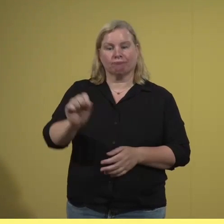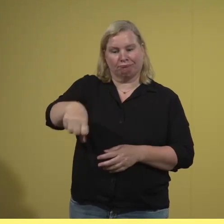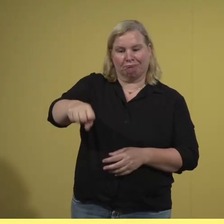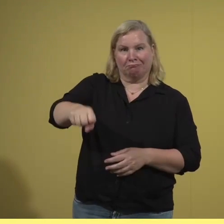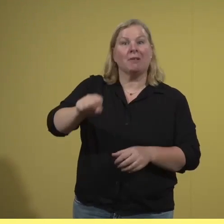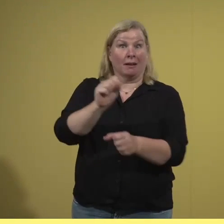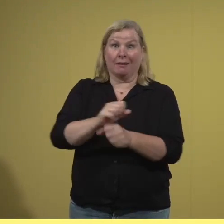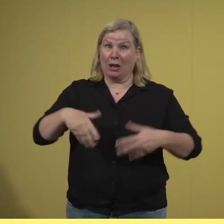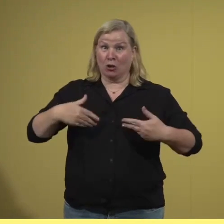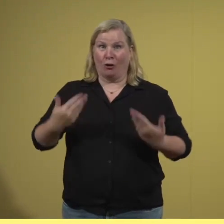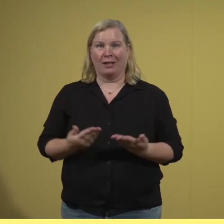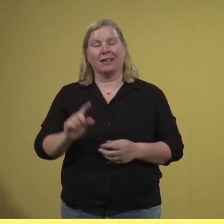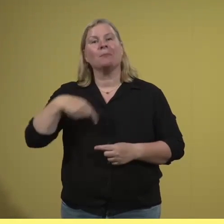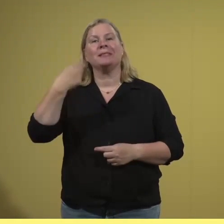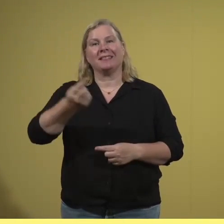Guten Appetit! Ihr könnt euch freuen. Bis dann.